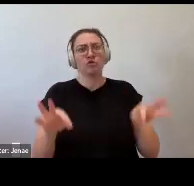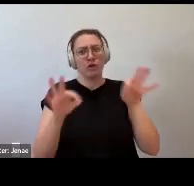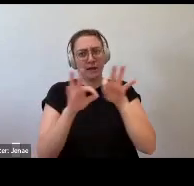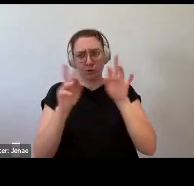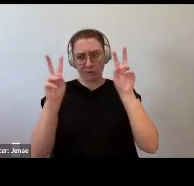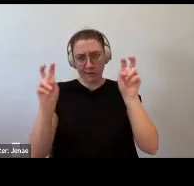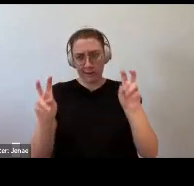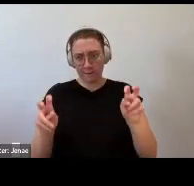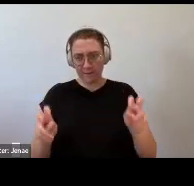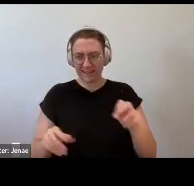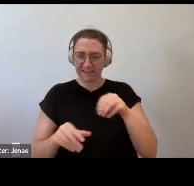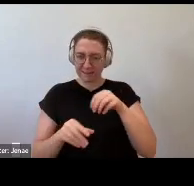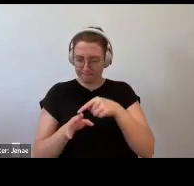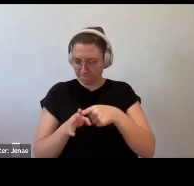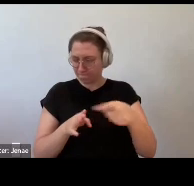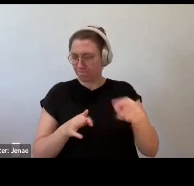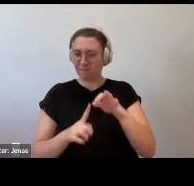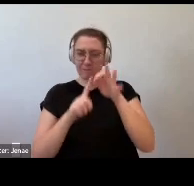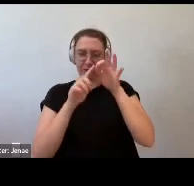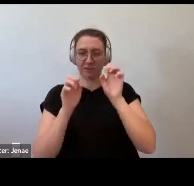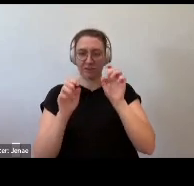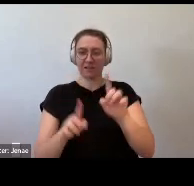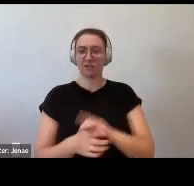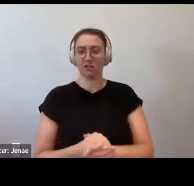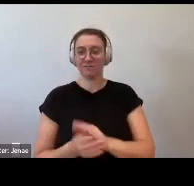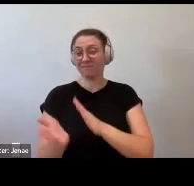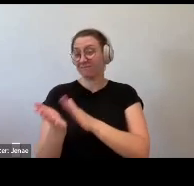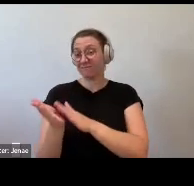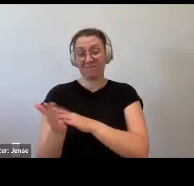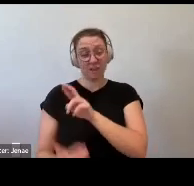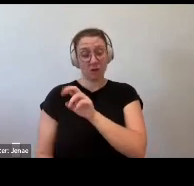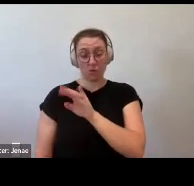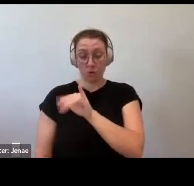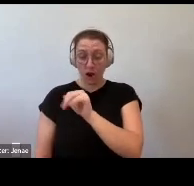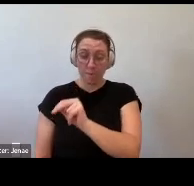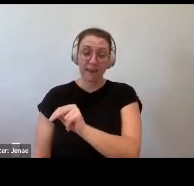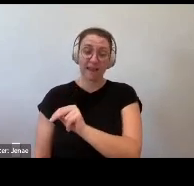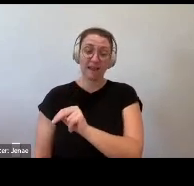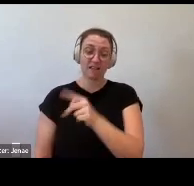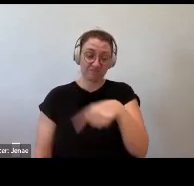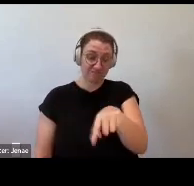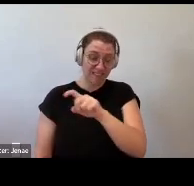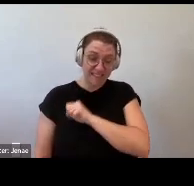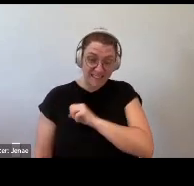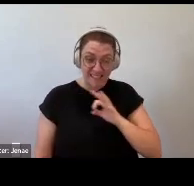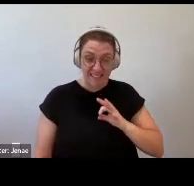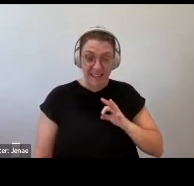dentro de la educación especial. Felicitaciones a ti, Robin, y a todo el personal por hacer